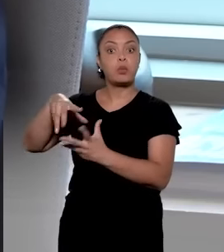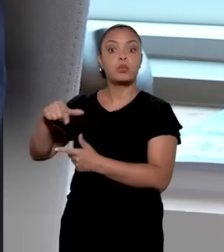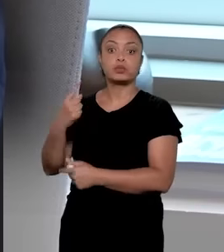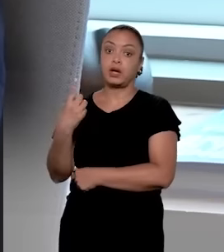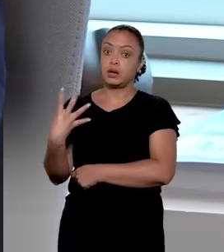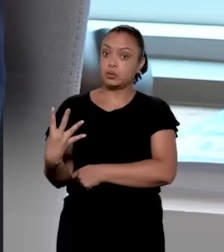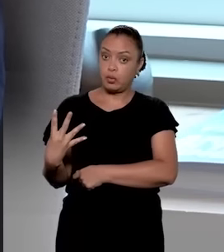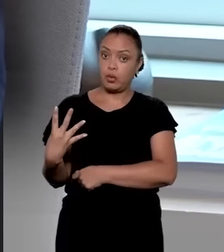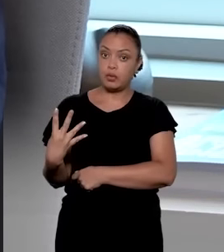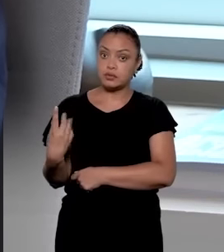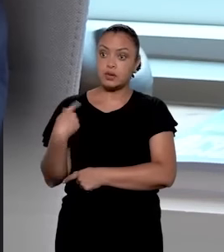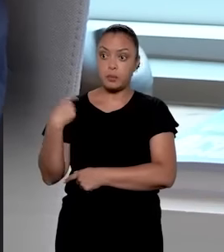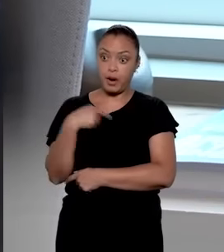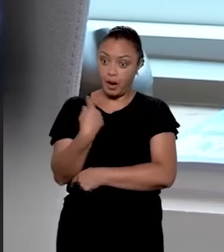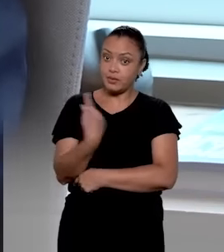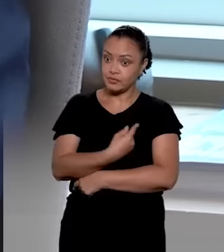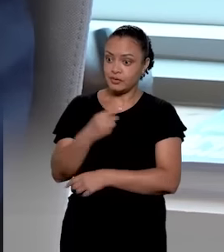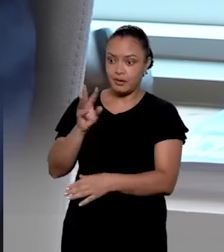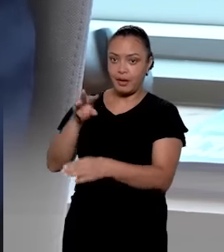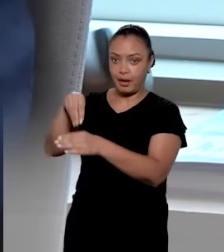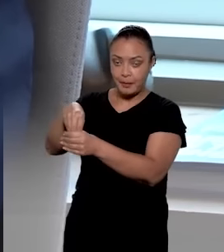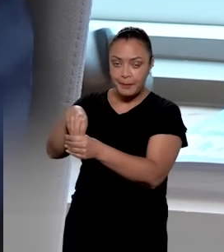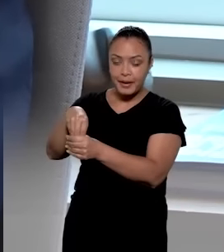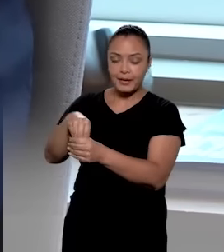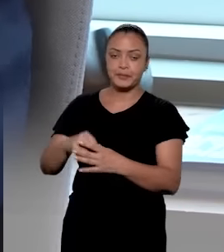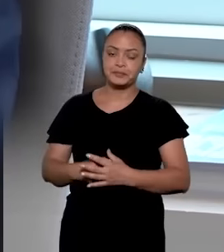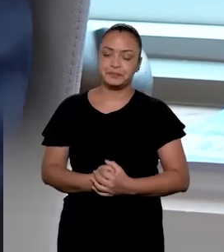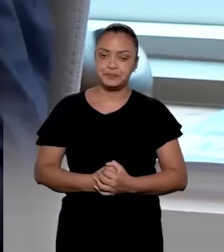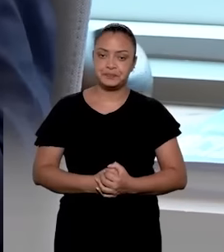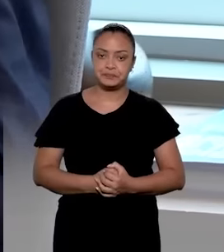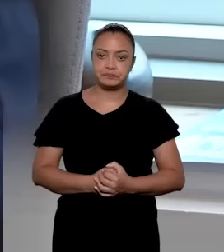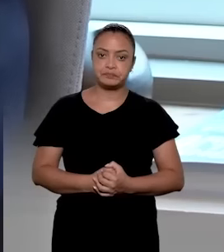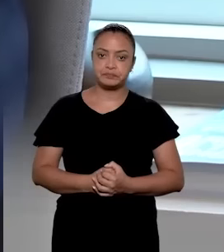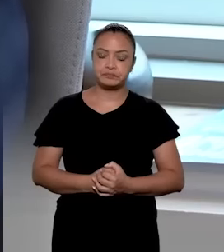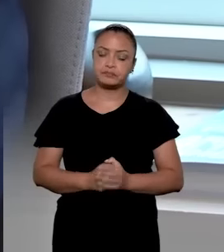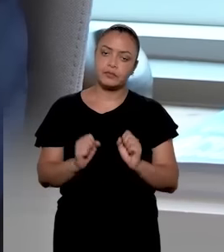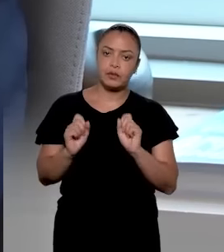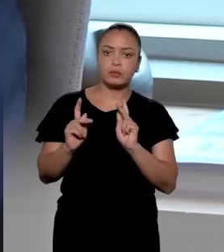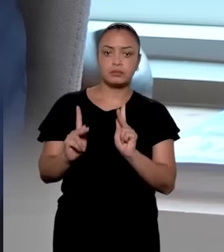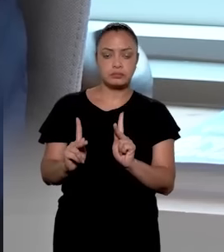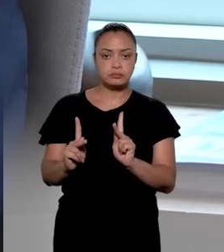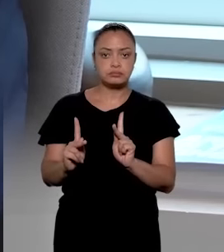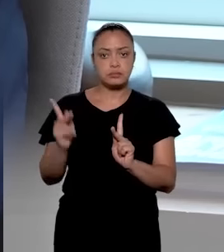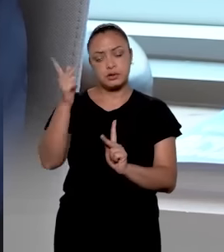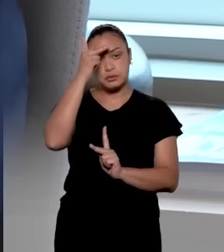é 14% e é 14%, porque a nossa está no meio, se não seria menos de 12%. Então,